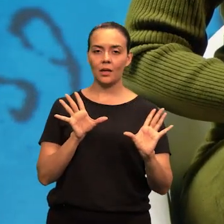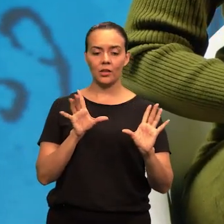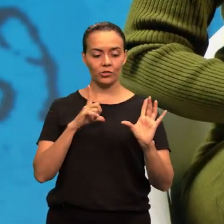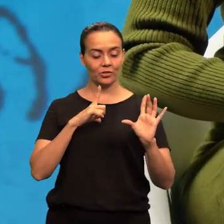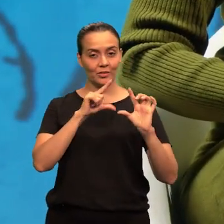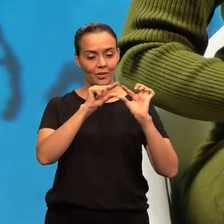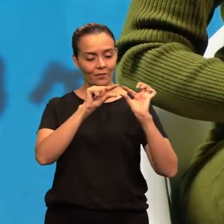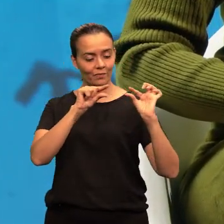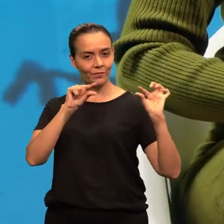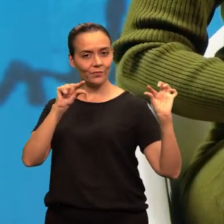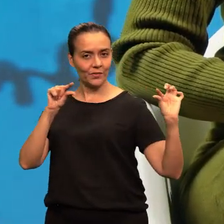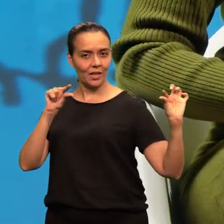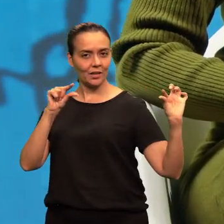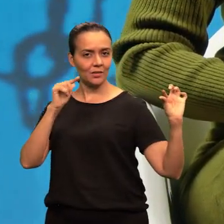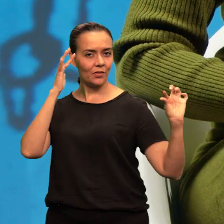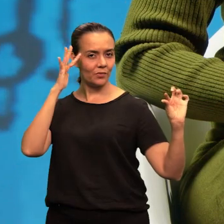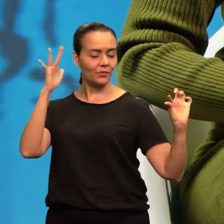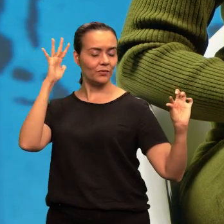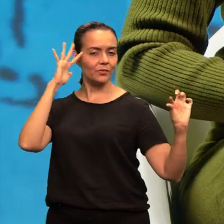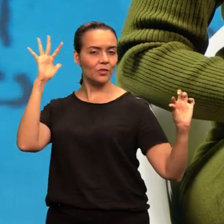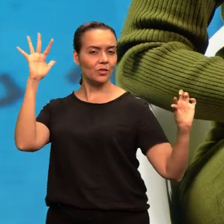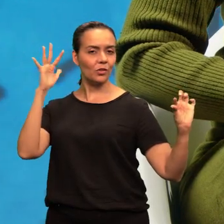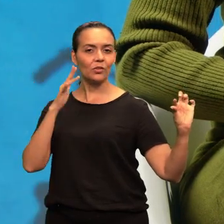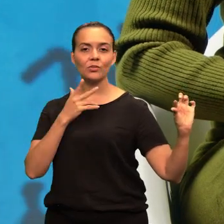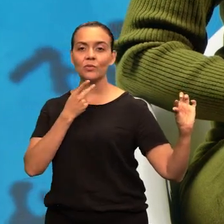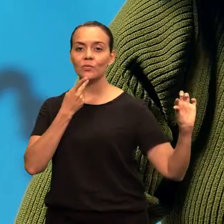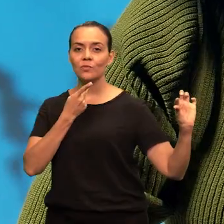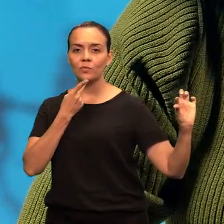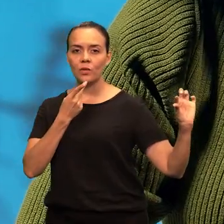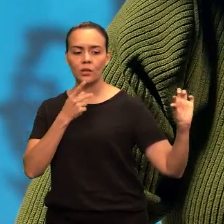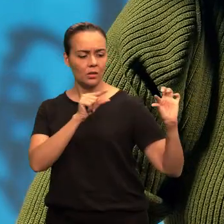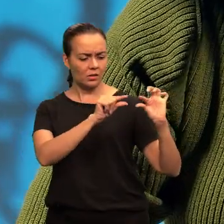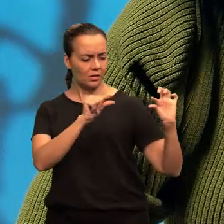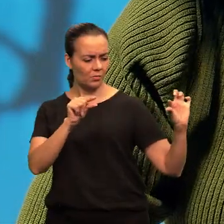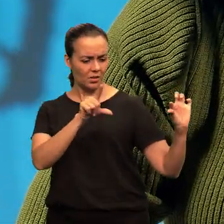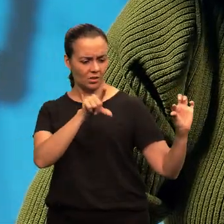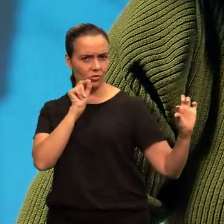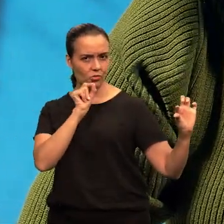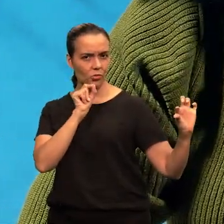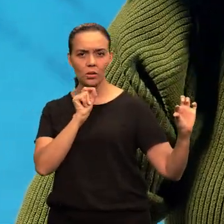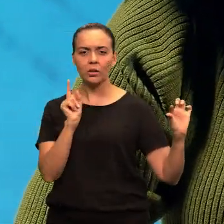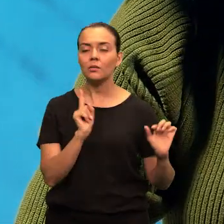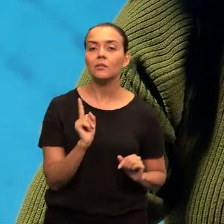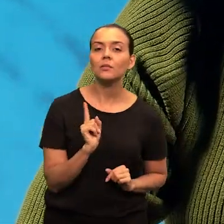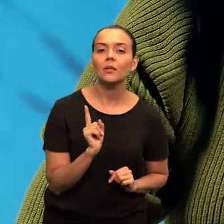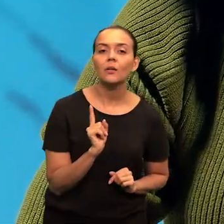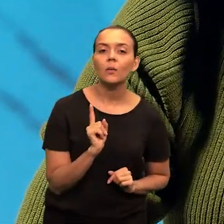uma frase do filósofo Paul Preciado, que liberdade não é liberdade de escolha.